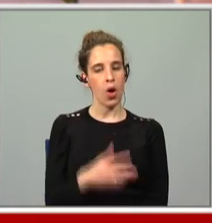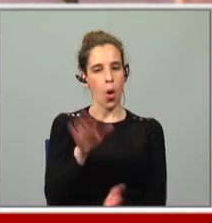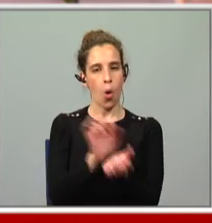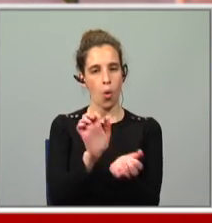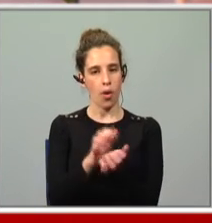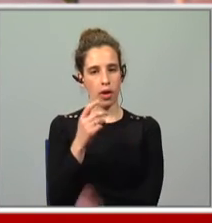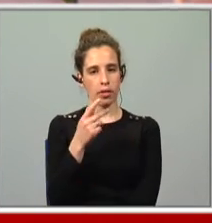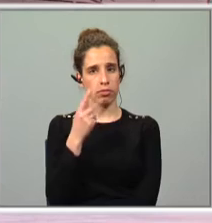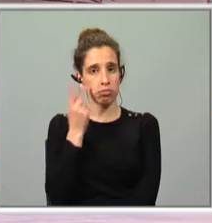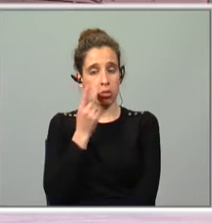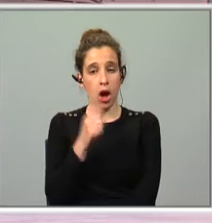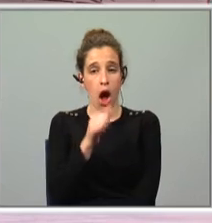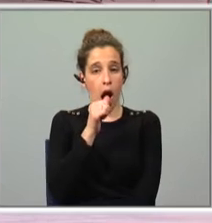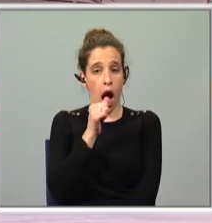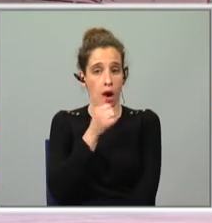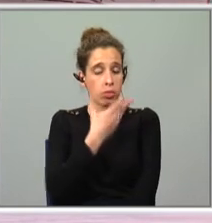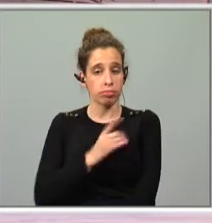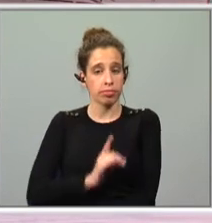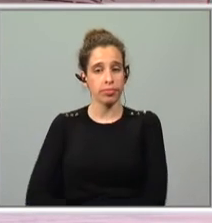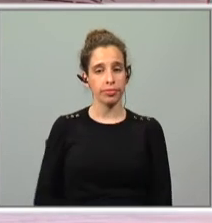que não gosta de água 誰不喜歡水